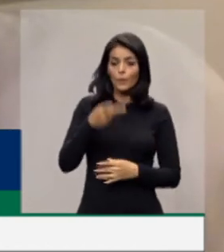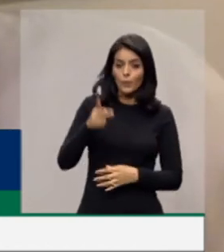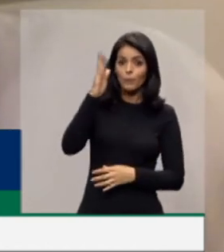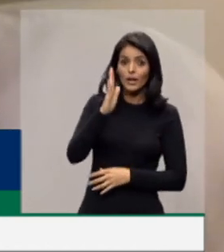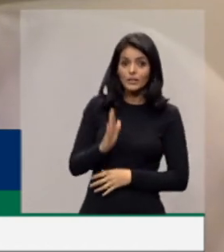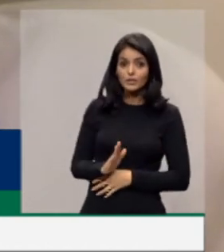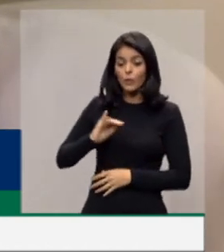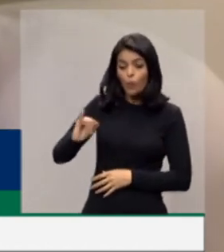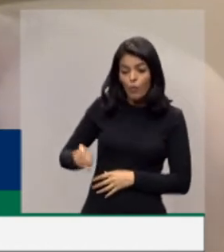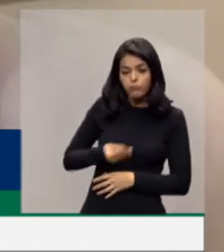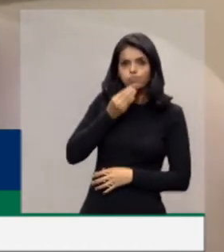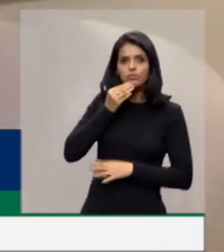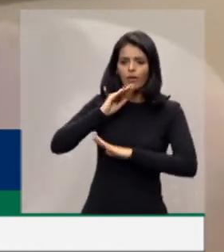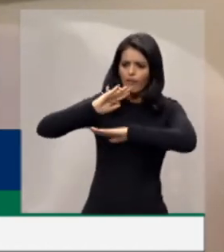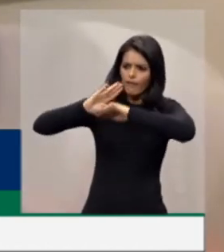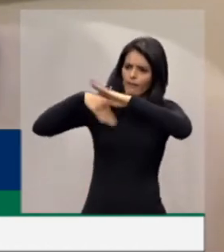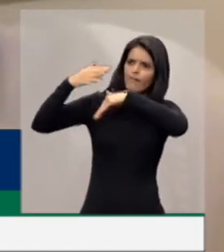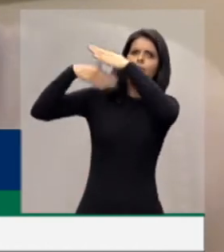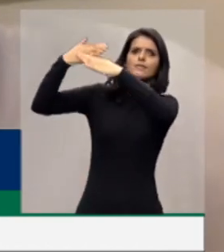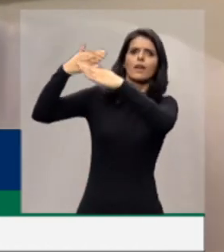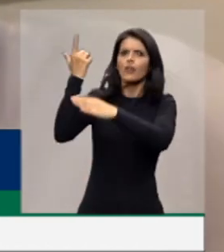FALAVA QUE O BRASIL NÃO PERDE OPORTUNIDADE DE PERDER UMA BOA OPORTUNIDADE, SE TEM